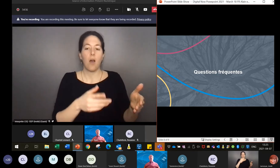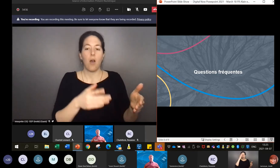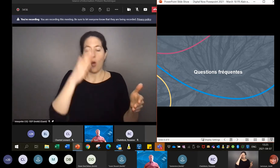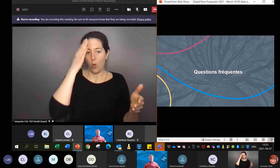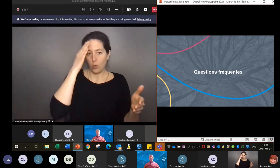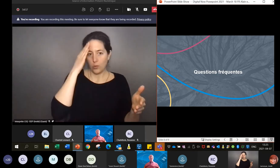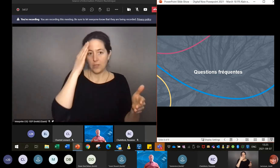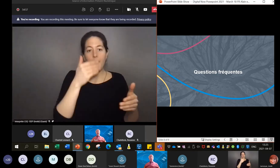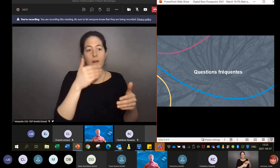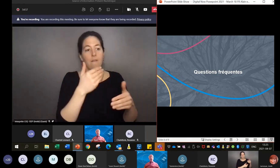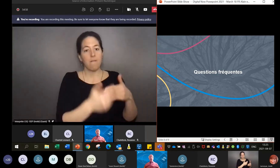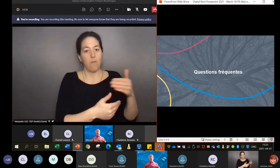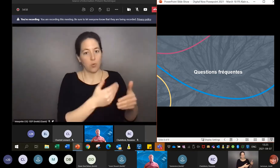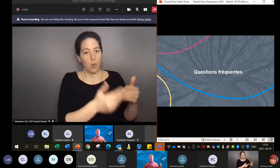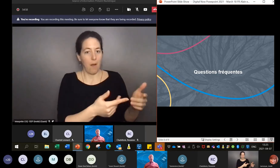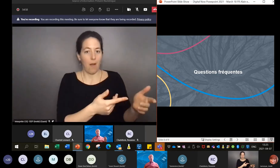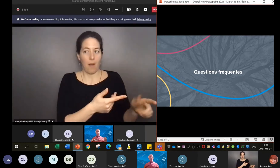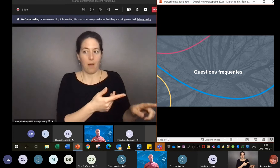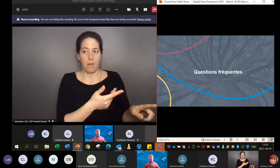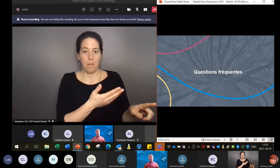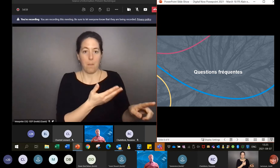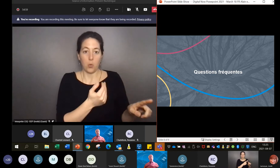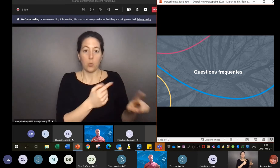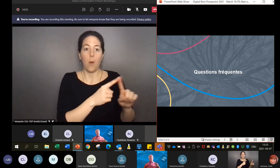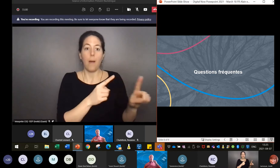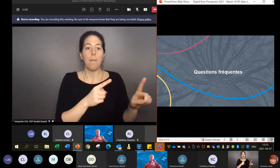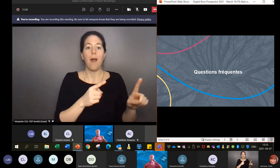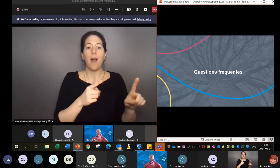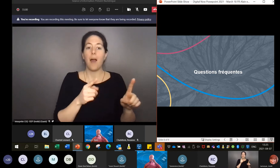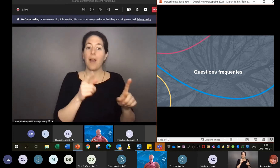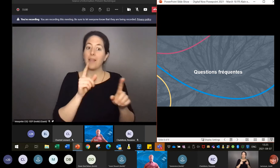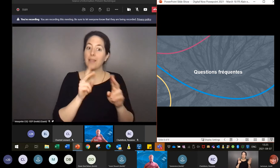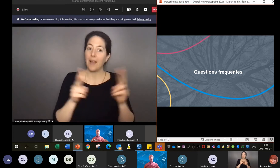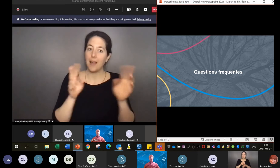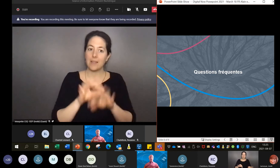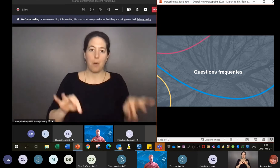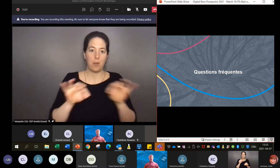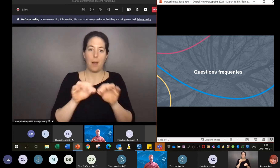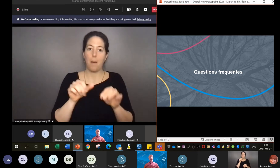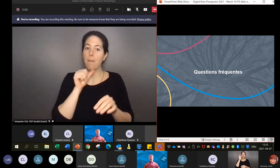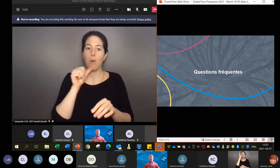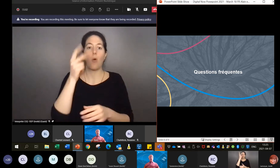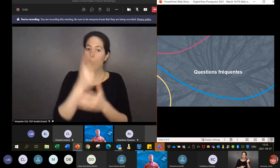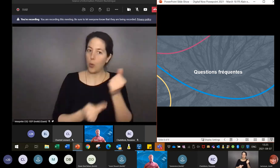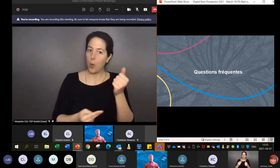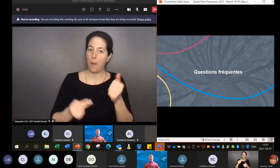très important de ne pas faire de double financement.